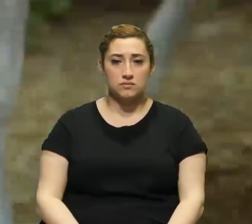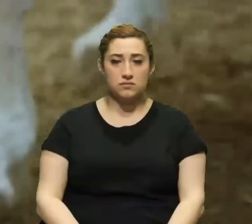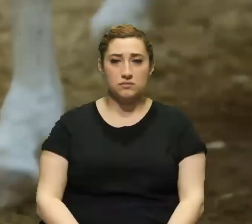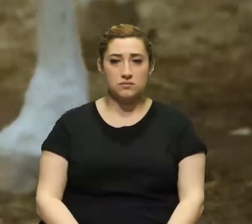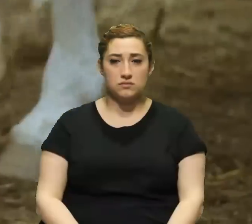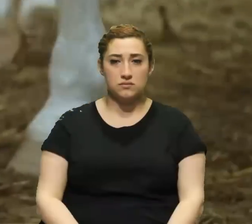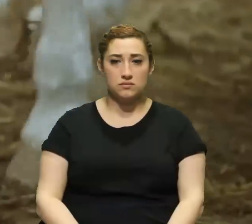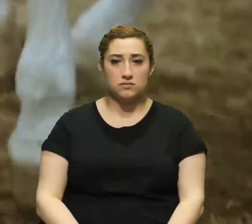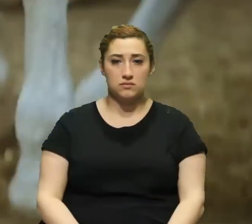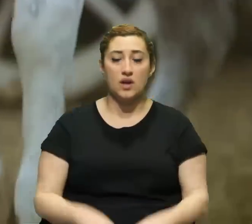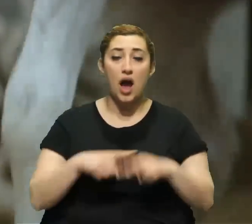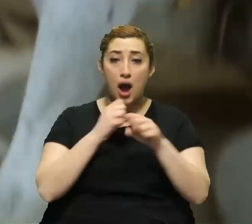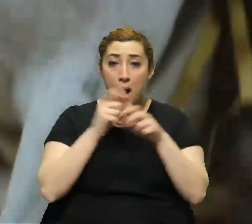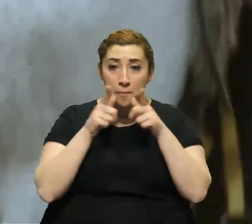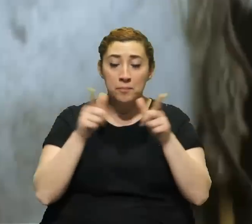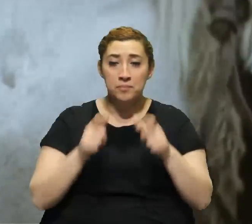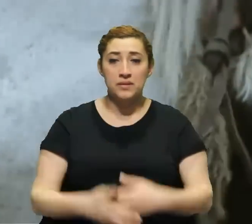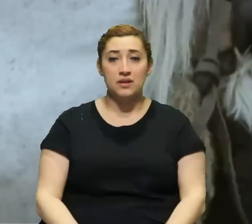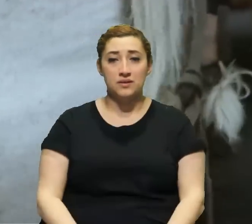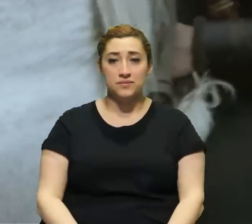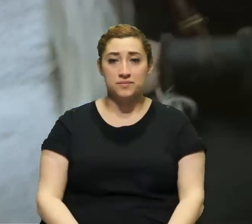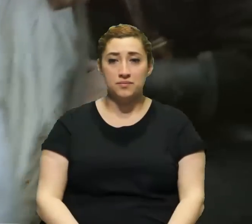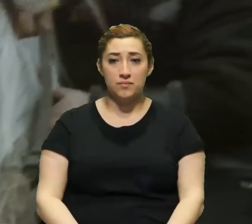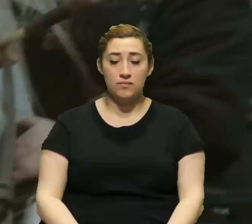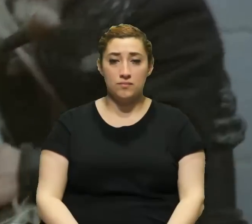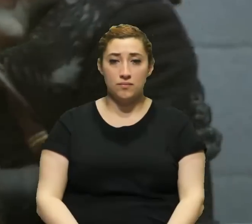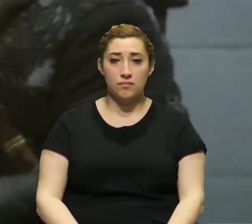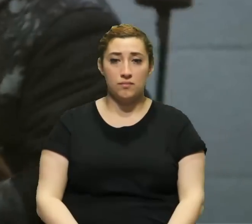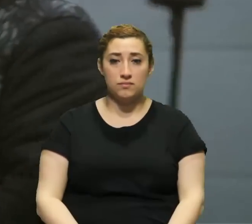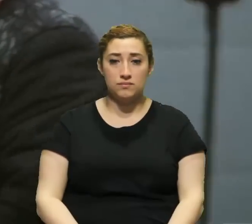Duralım Ağa'm! (At kişneme sesi)